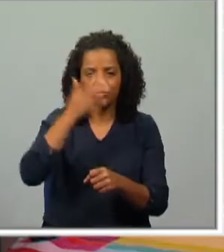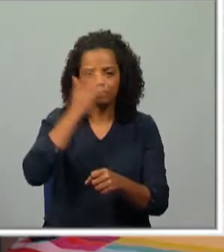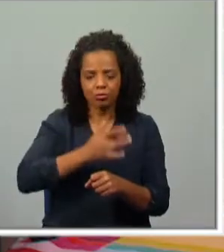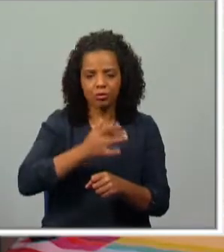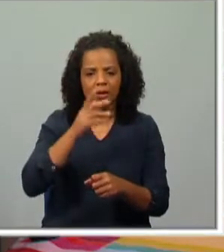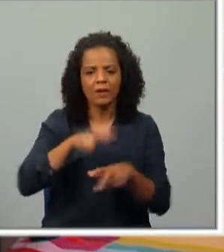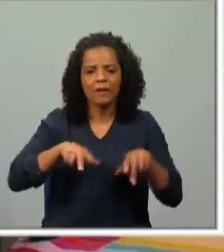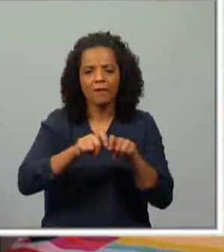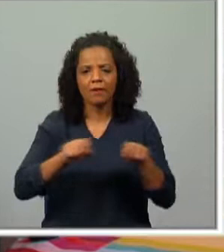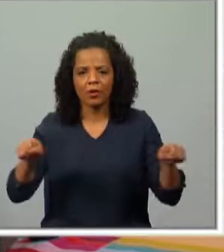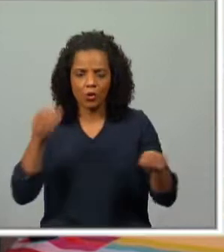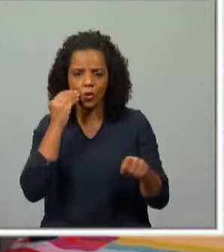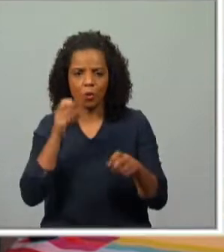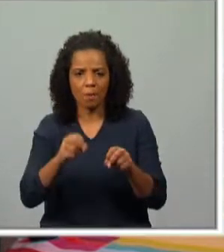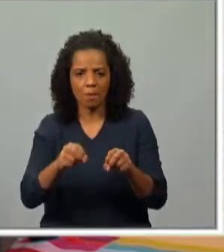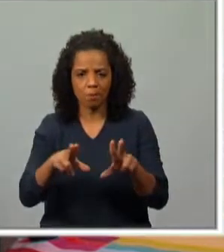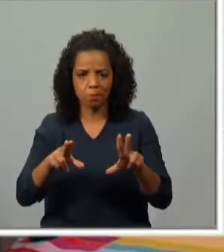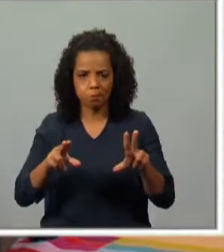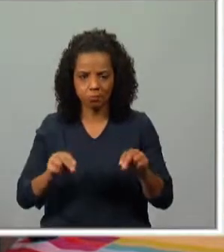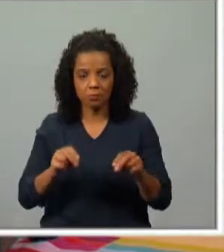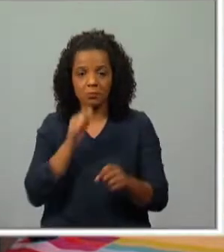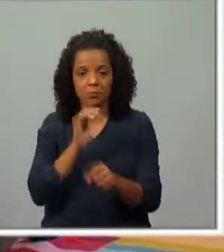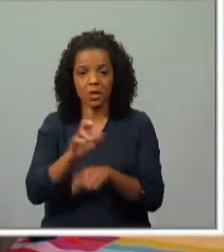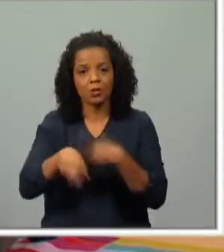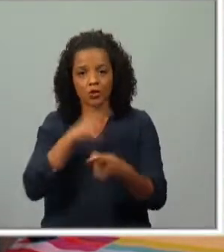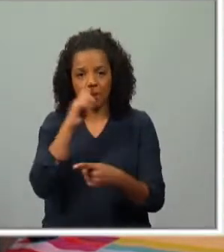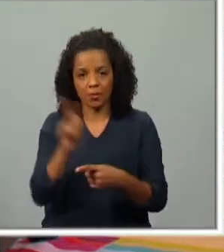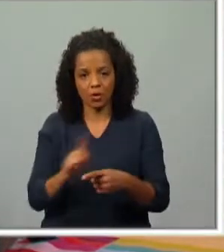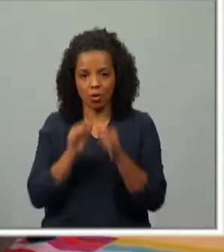solução para limpar os mares após um derrame de petróleo e desta vez vamos 清理海洋後的解決方案漏油，這次我們要去